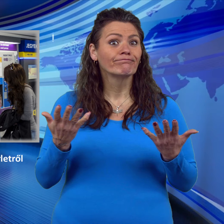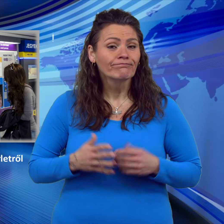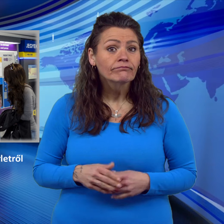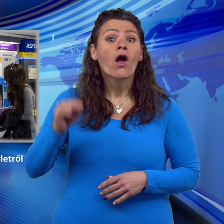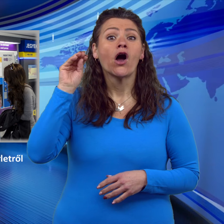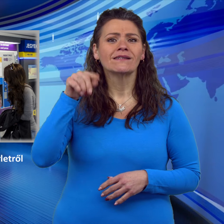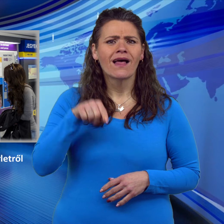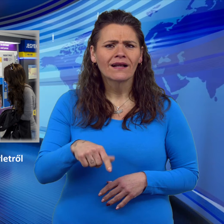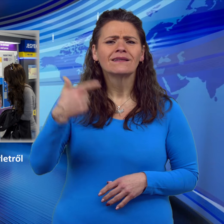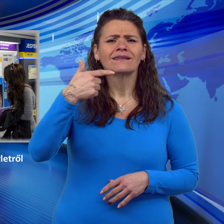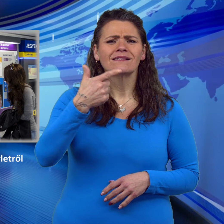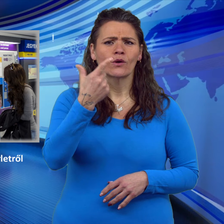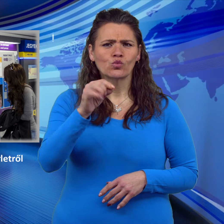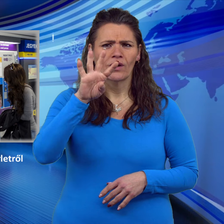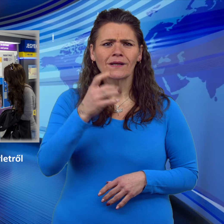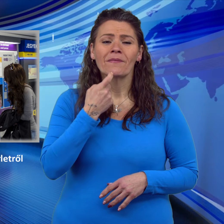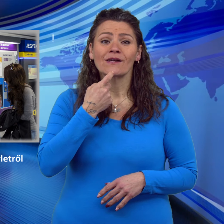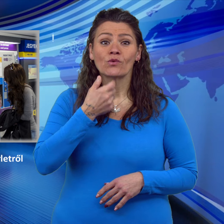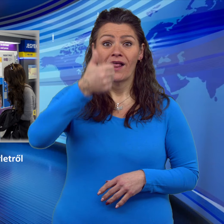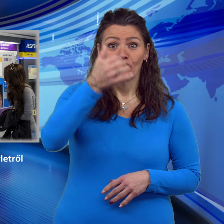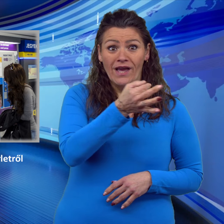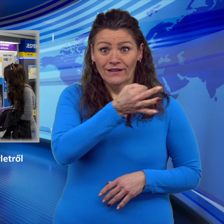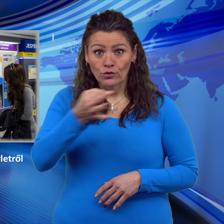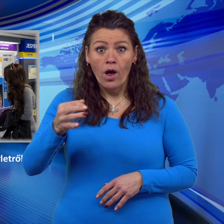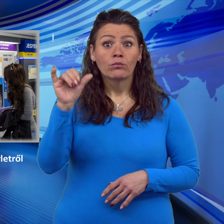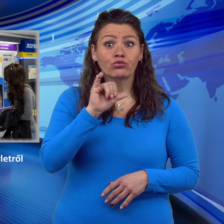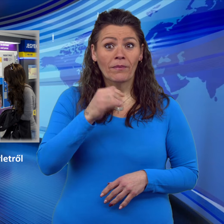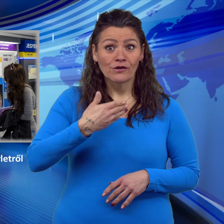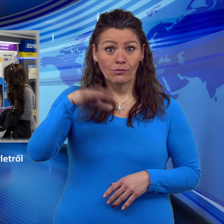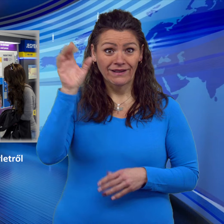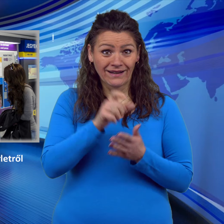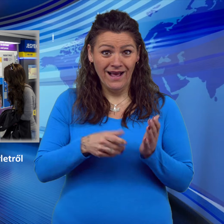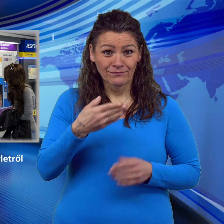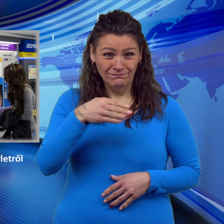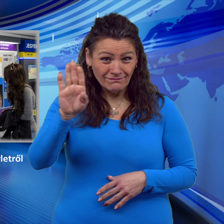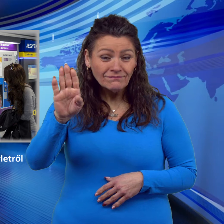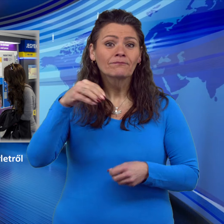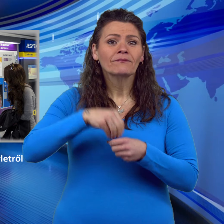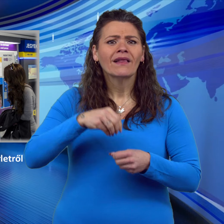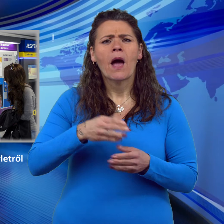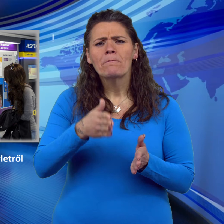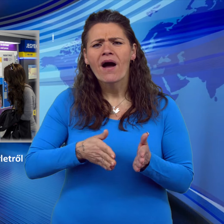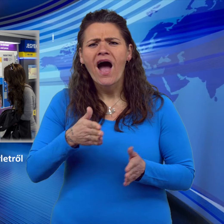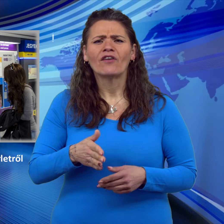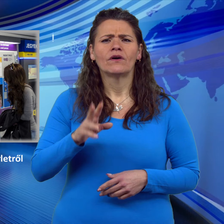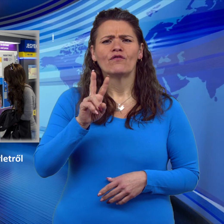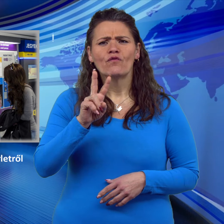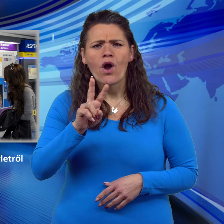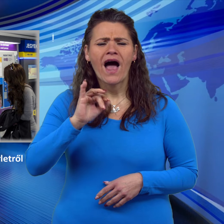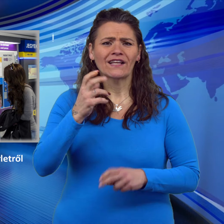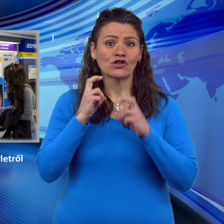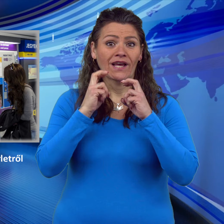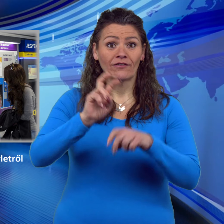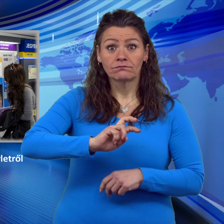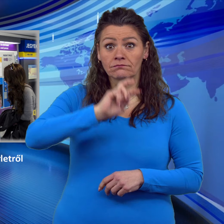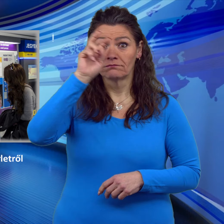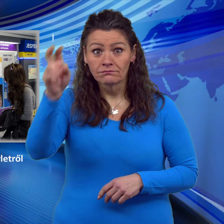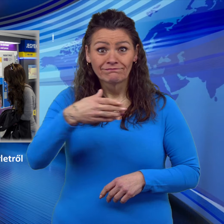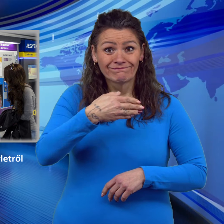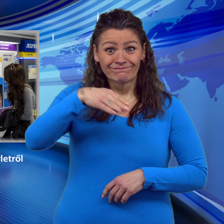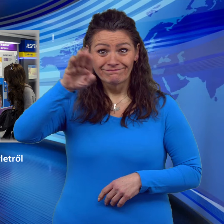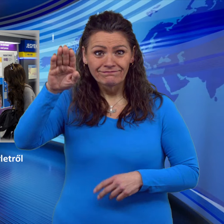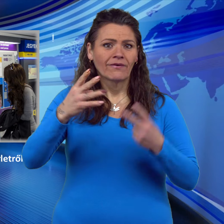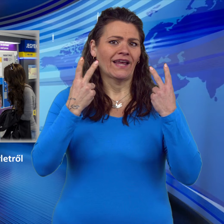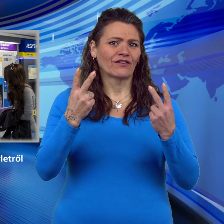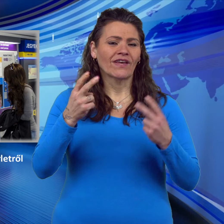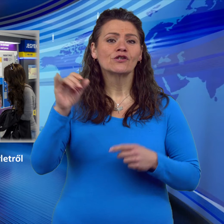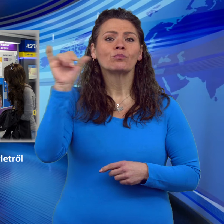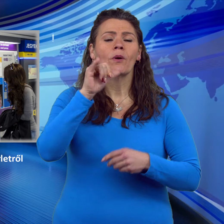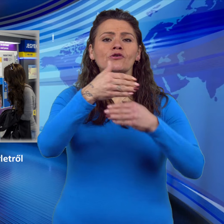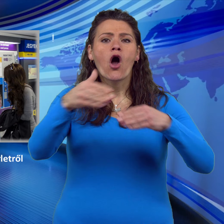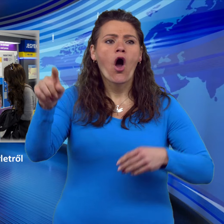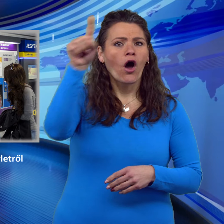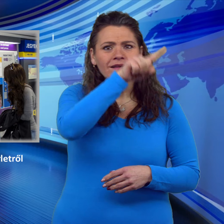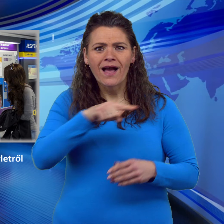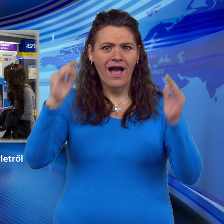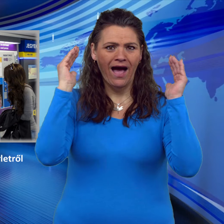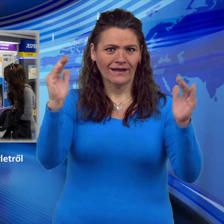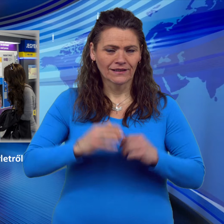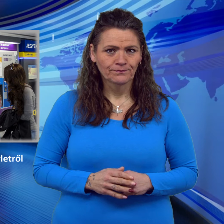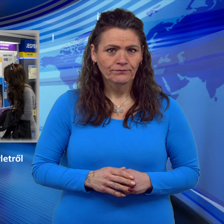ami változatlanul érvényes marad 2024 március 1-től a főváros egész területén a BKK mellett a MÁV, a Volán és a HÉV járatain is.